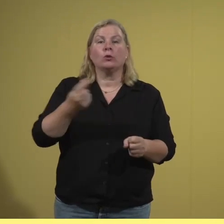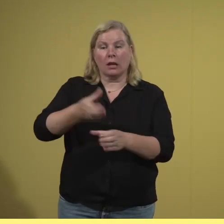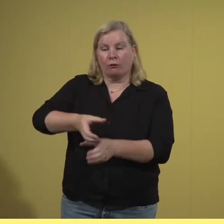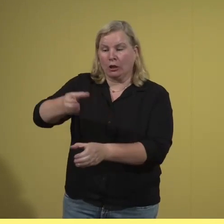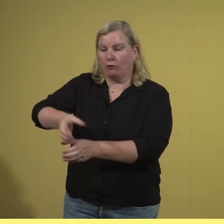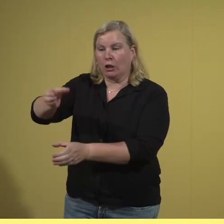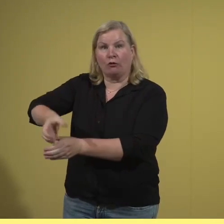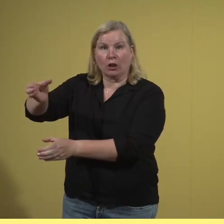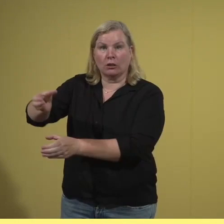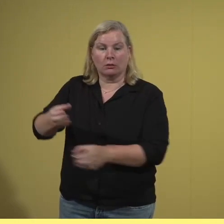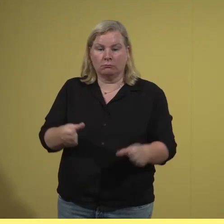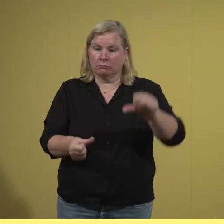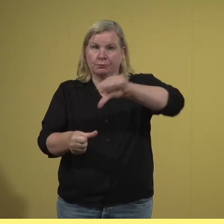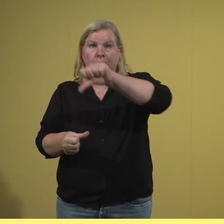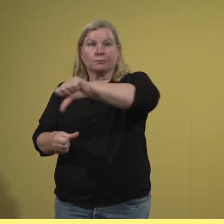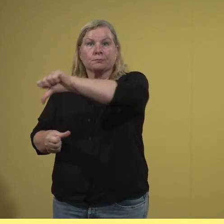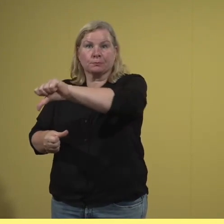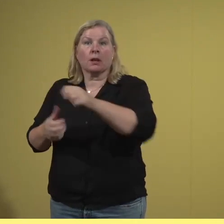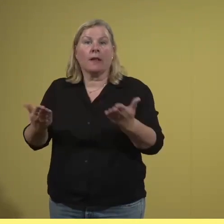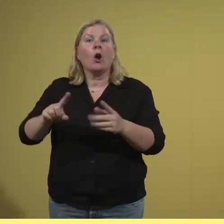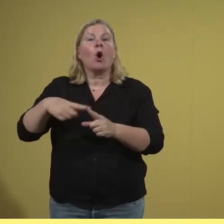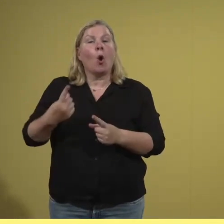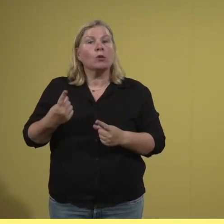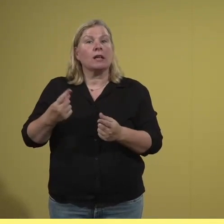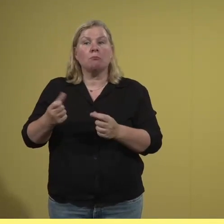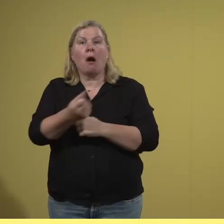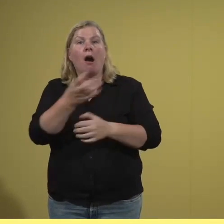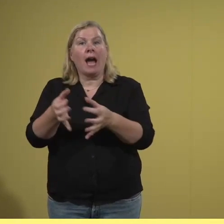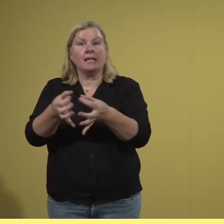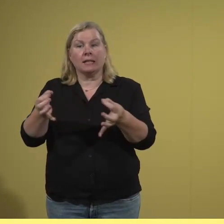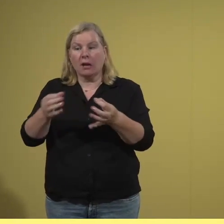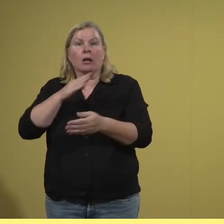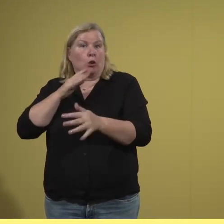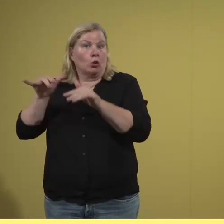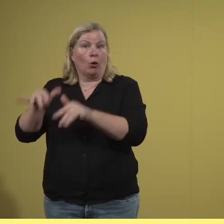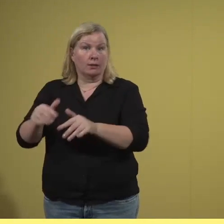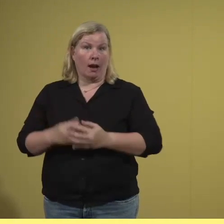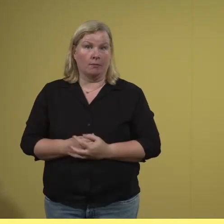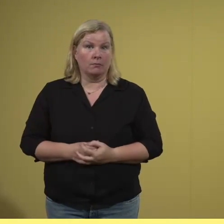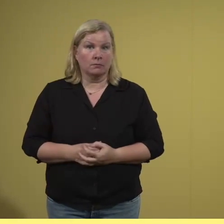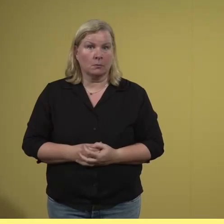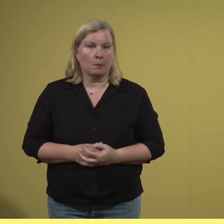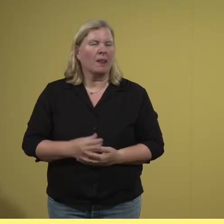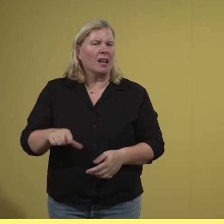Und dann füllt man sich das einfach mal in ein, zwei Flaschen ab. Und dann hat man aber wieder für ein paar Tage genug Vorrat.